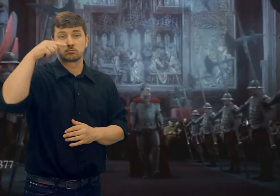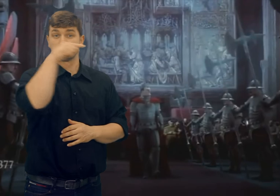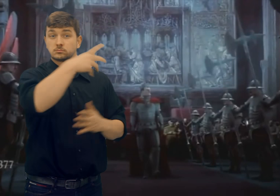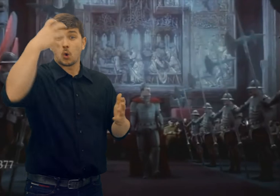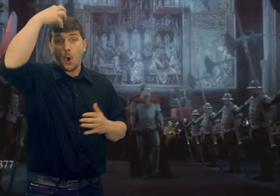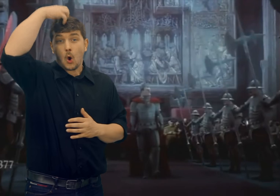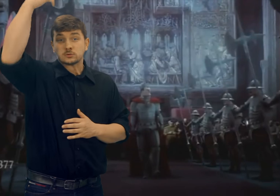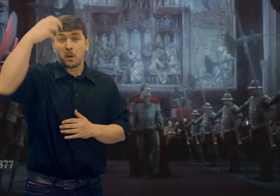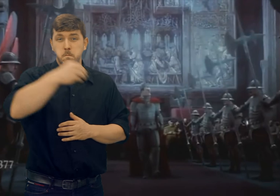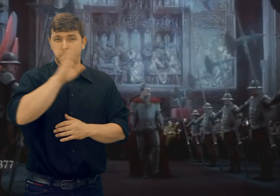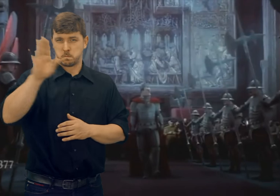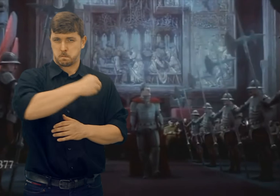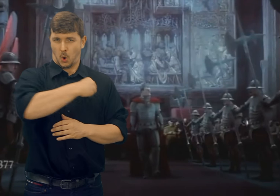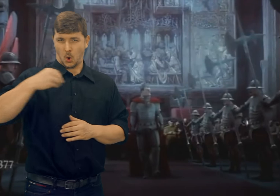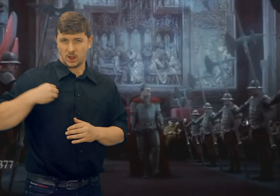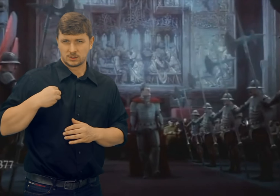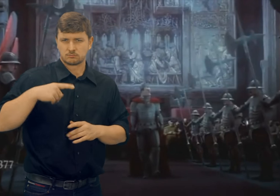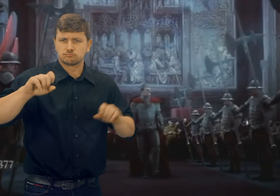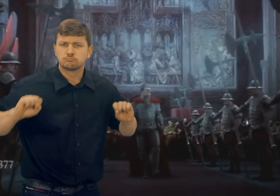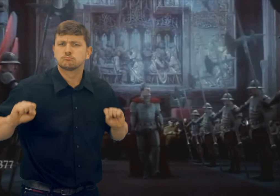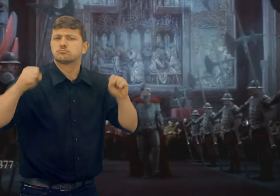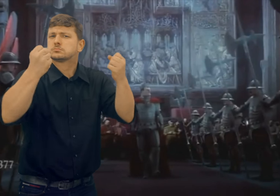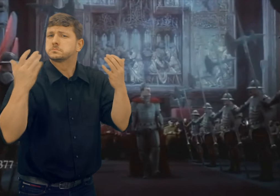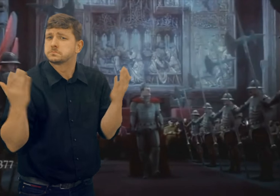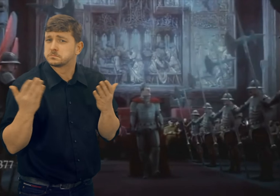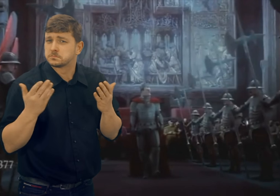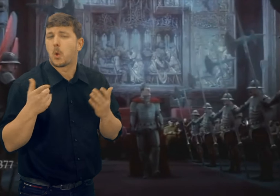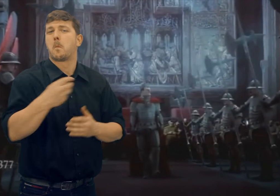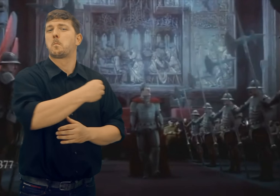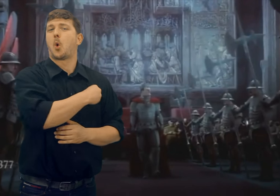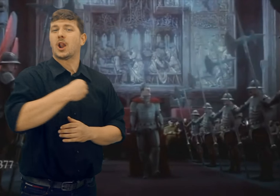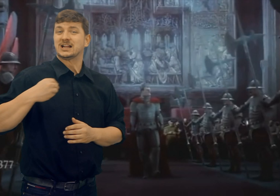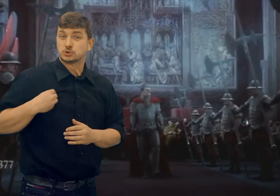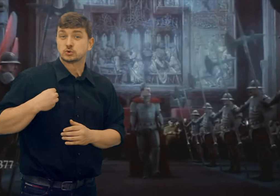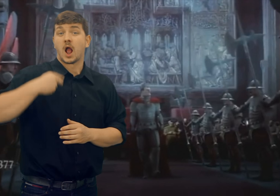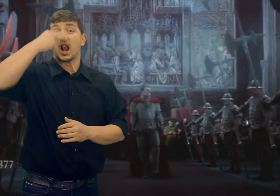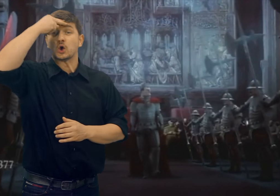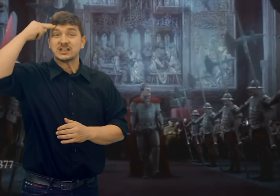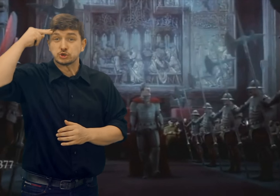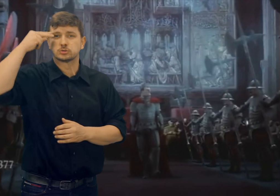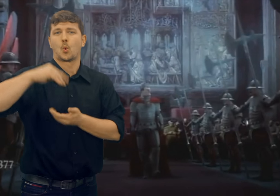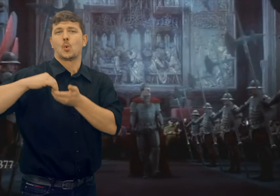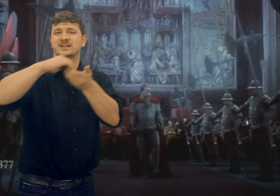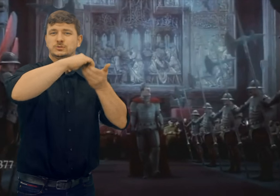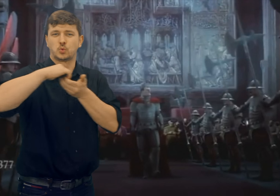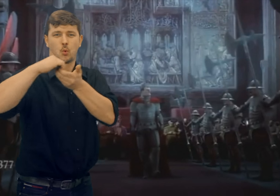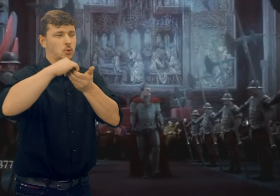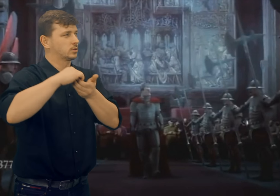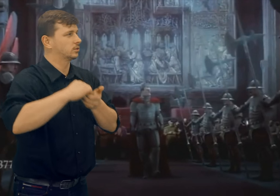der König von Polen und gründet die POLNISCH-LITAUISCHE UNION.